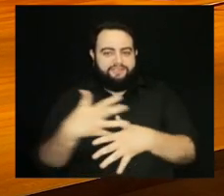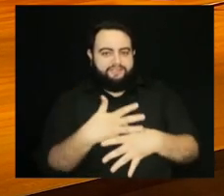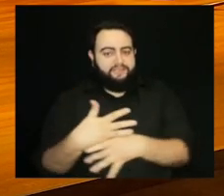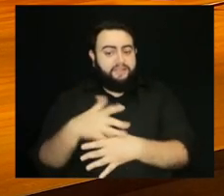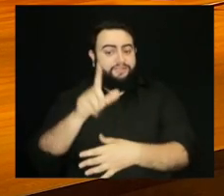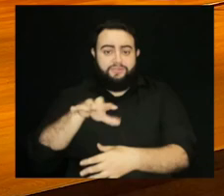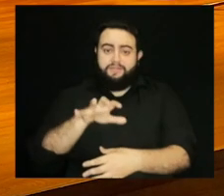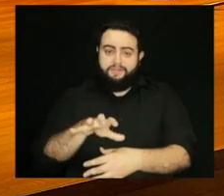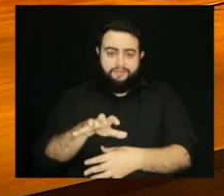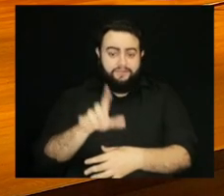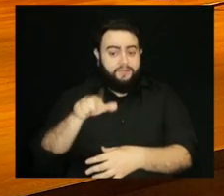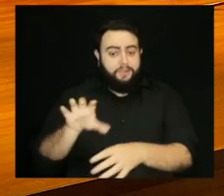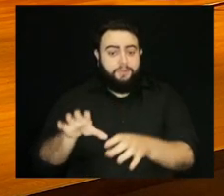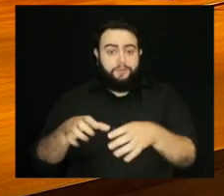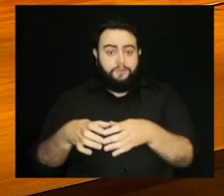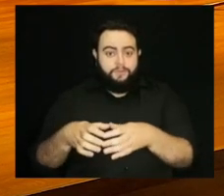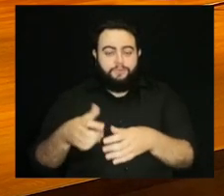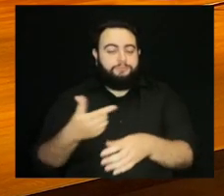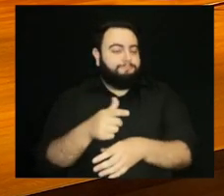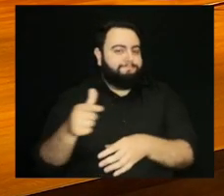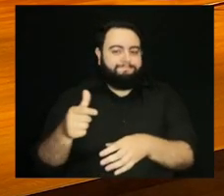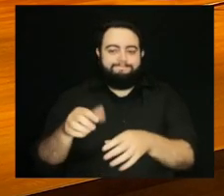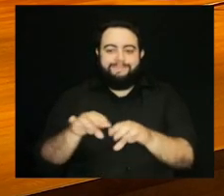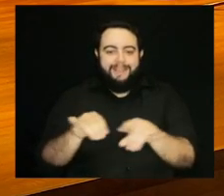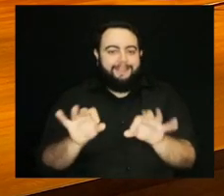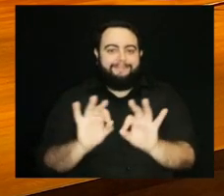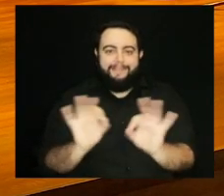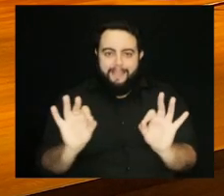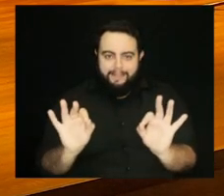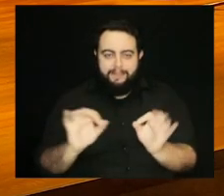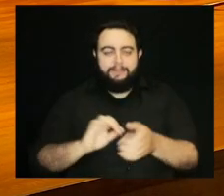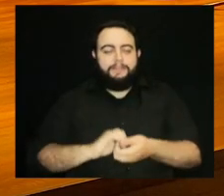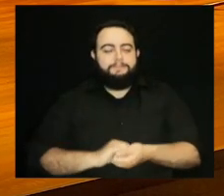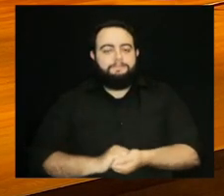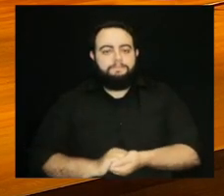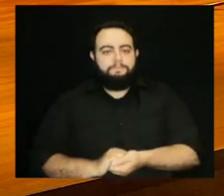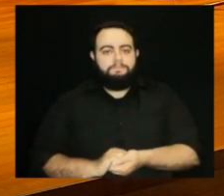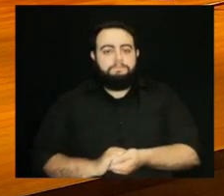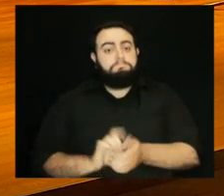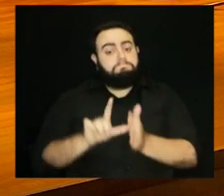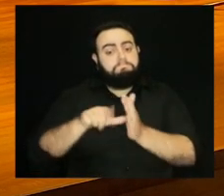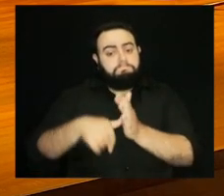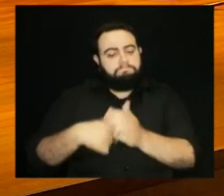cá e não tinha terra e não tinha nada. Depois o tempo foi passando e eles ganharam então cada